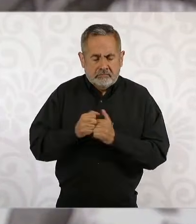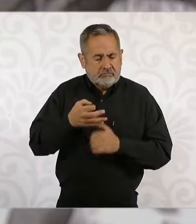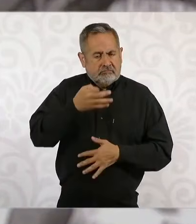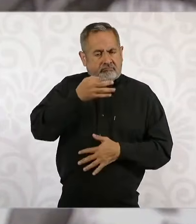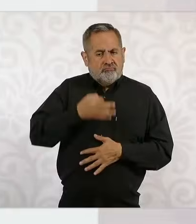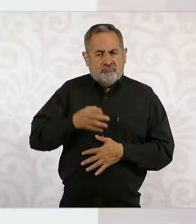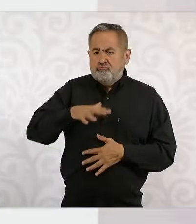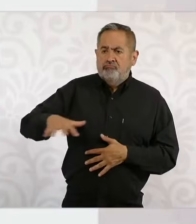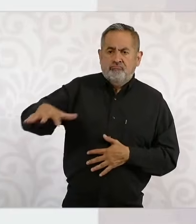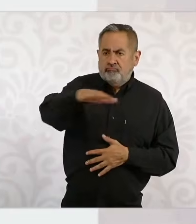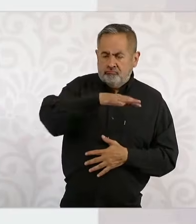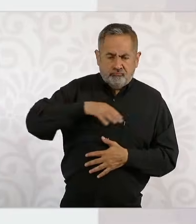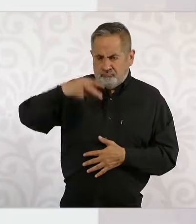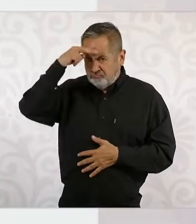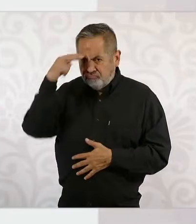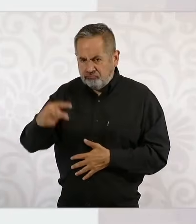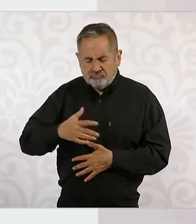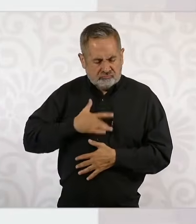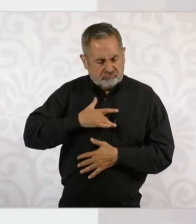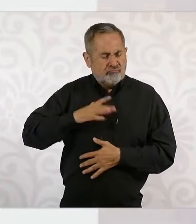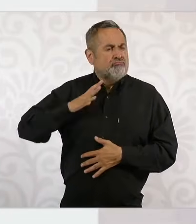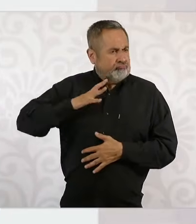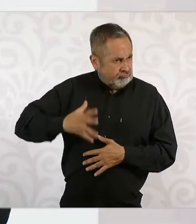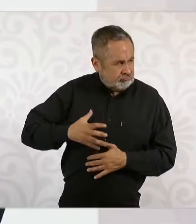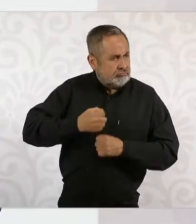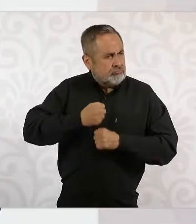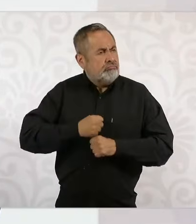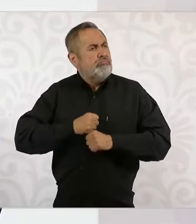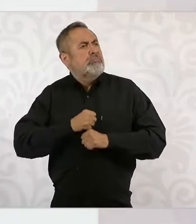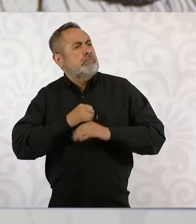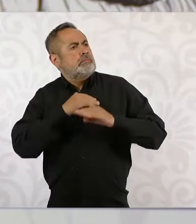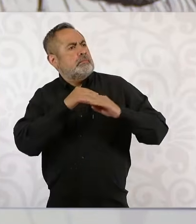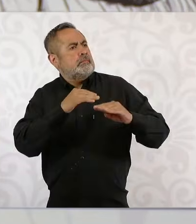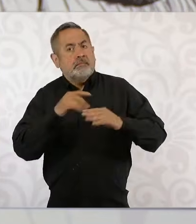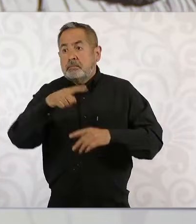tiene el pueblo de México. Con esa misma dignidad, la representante del pueblo, que es la presidenta,